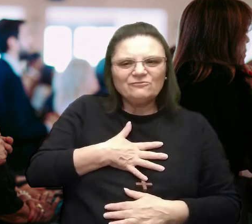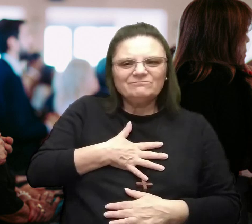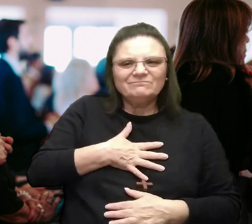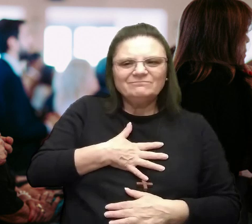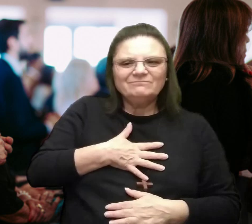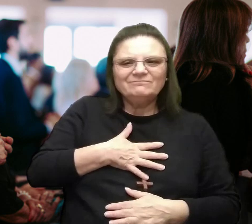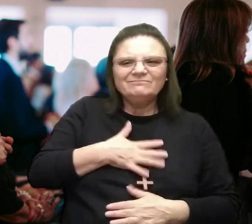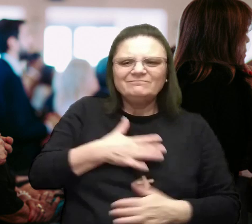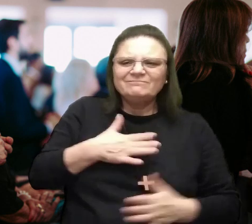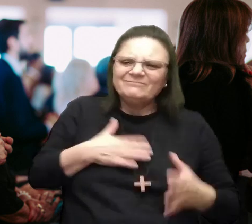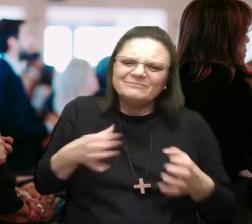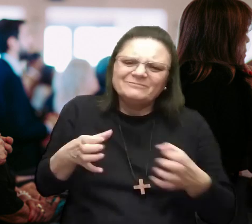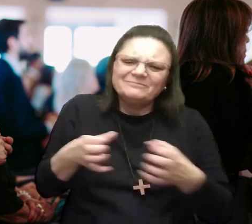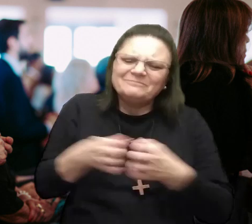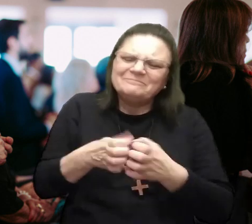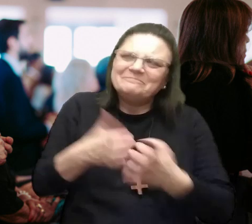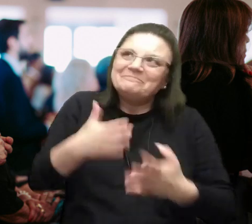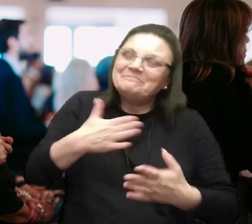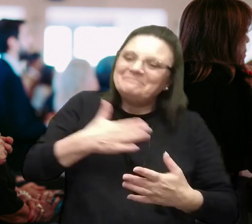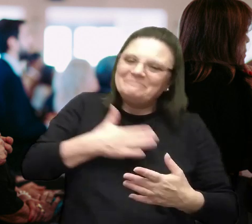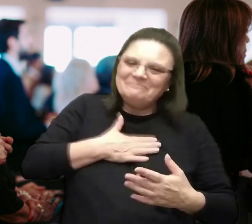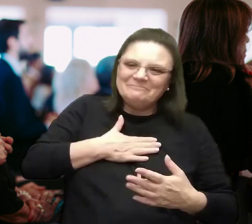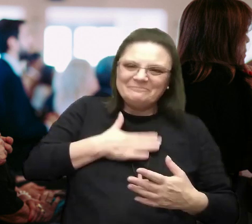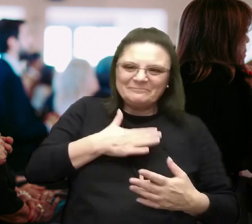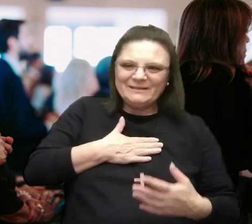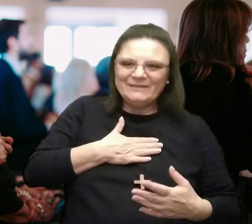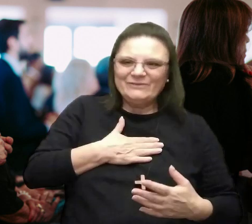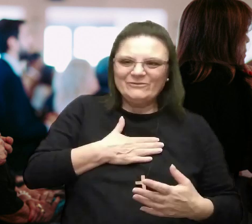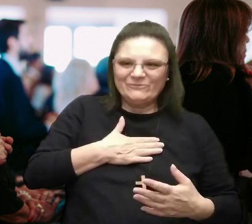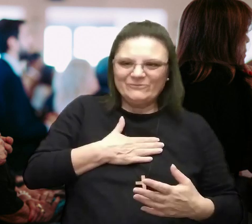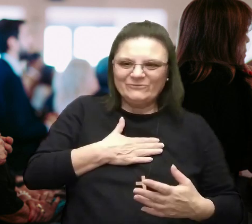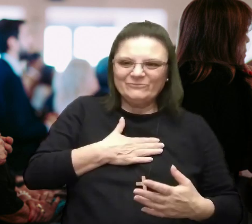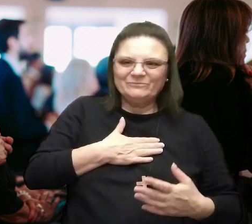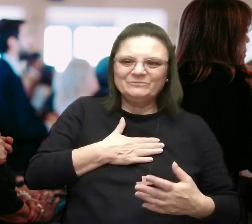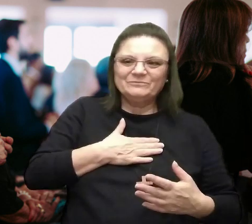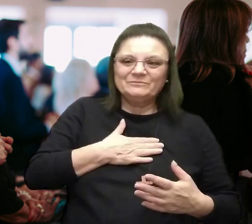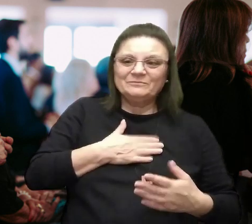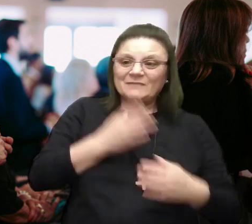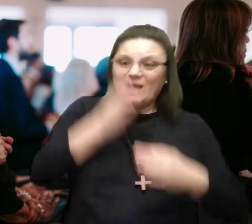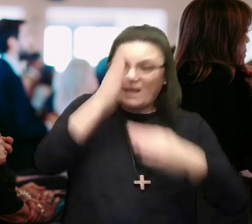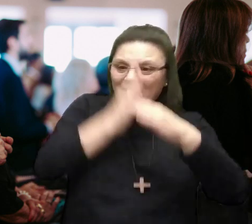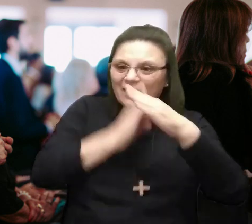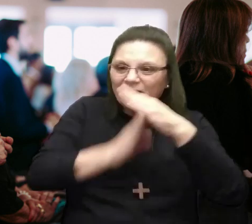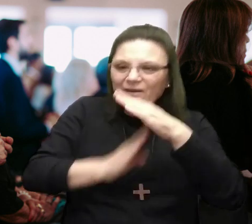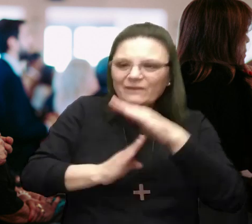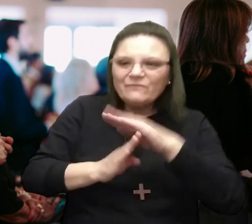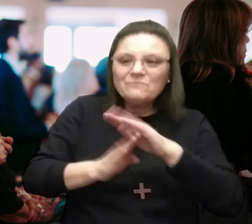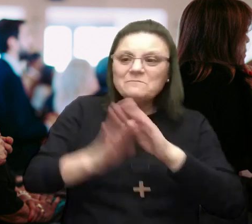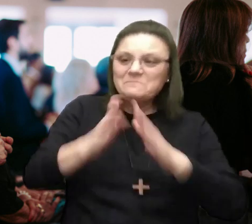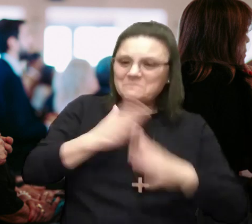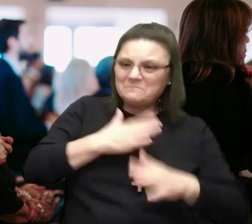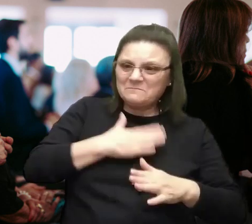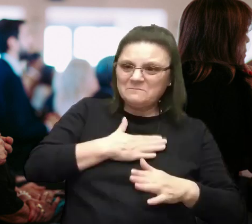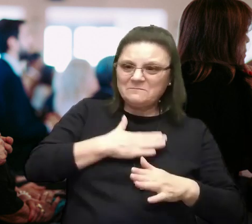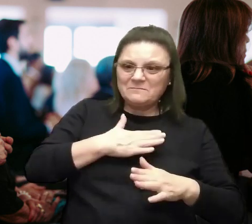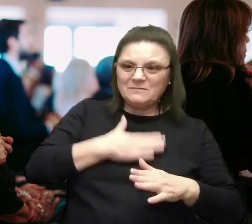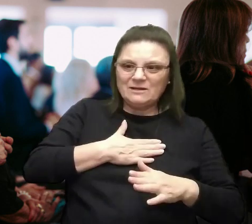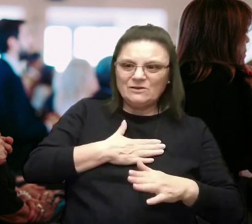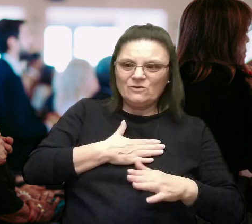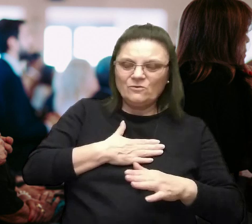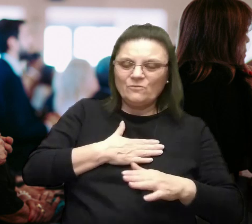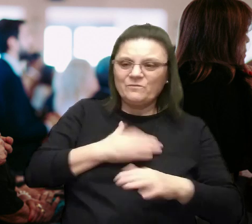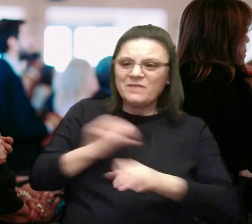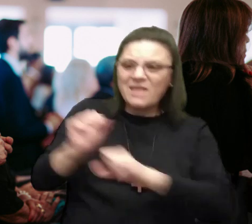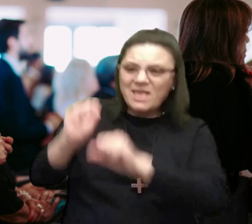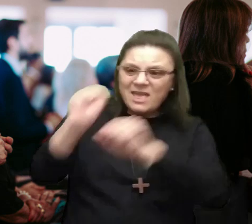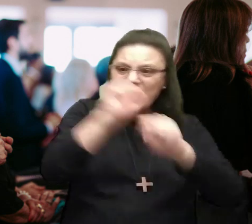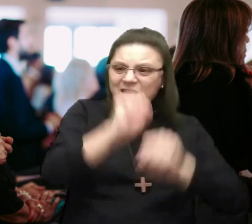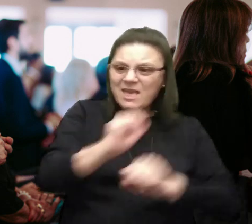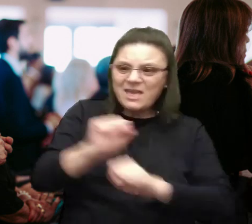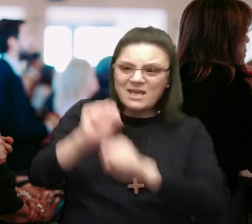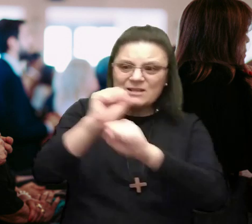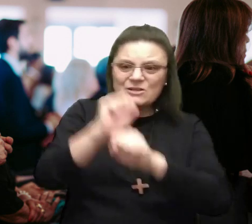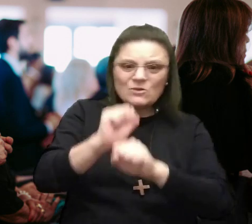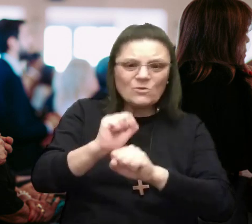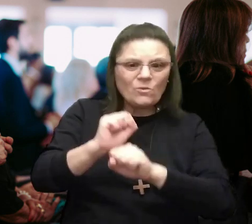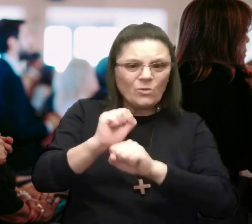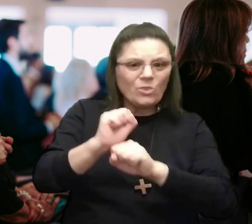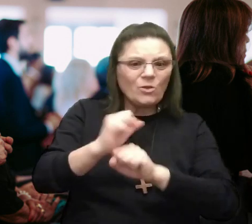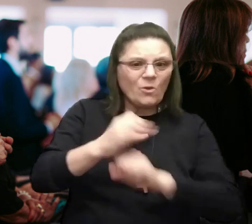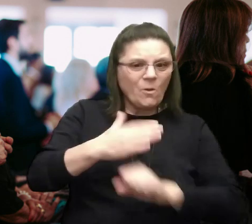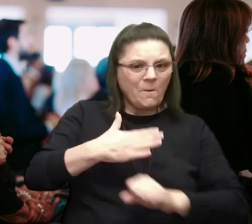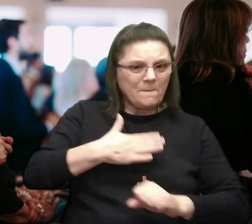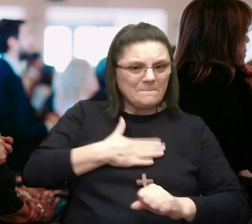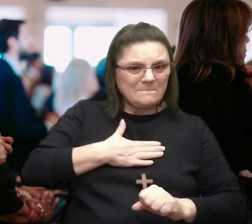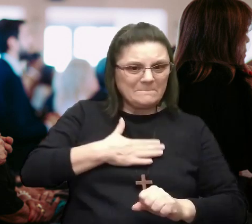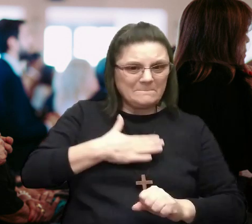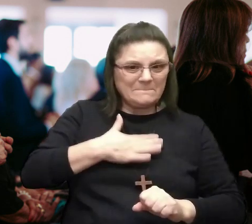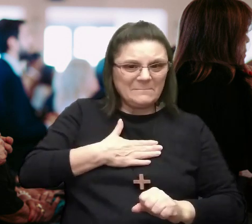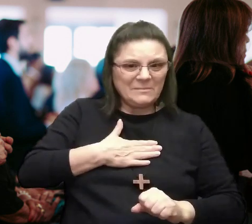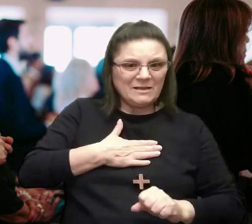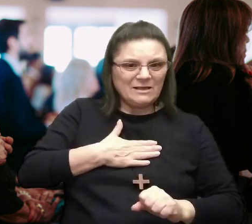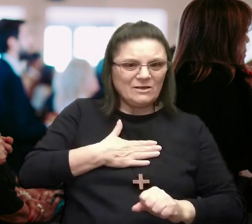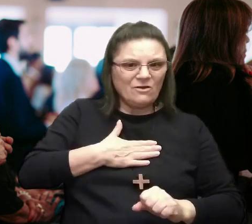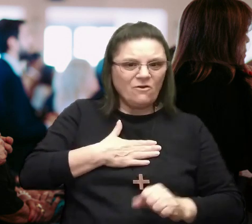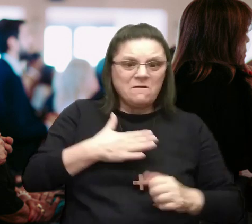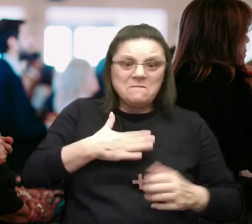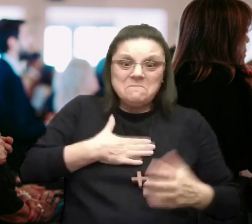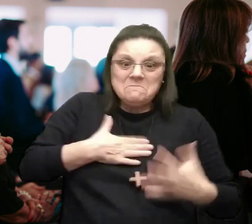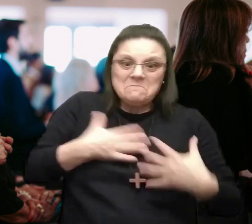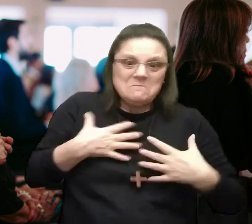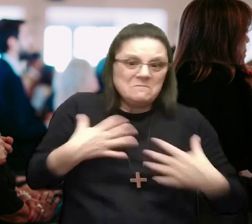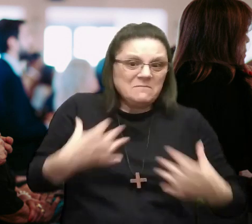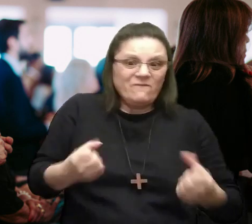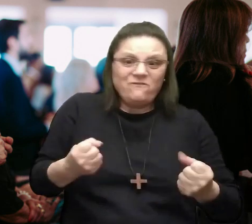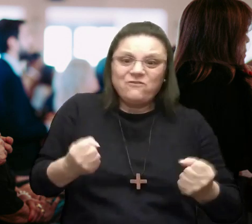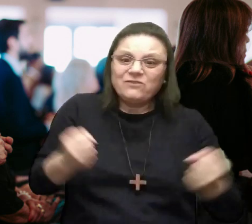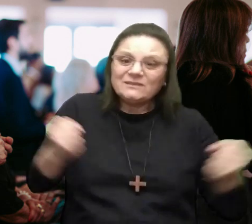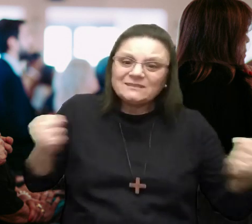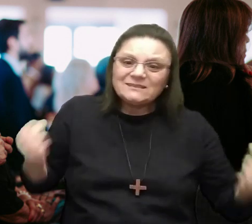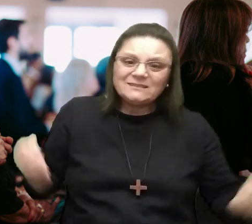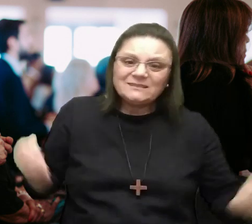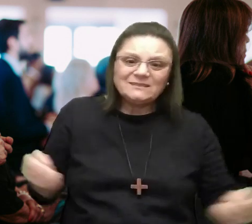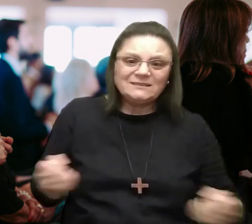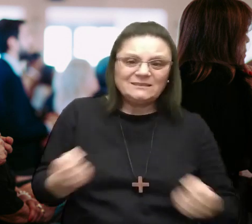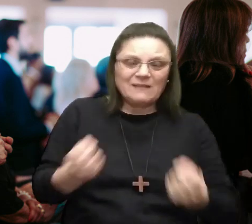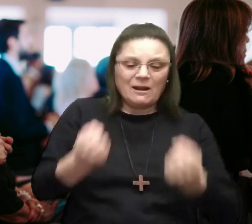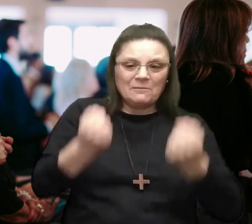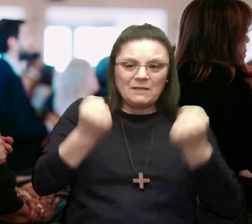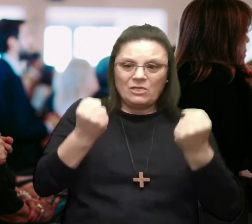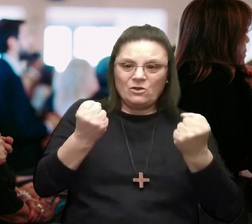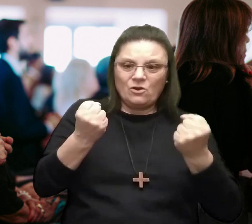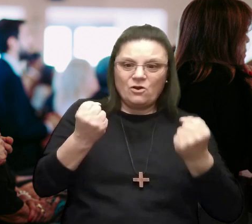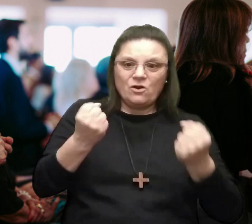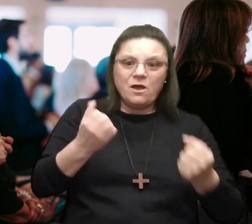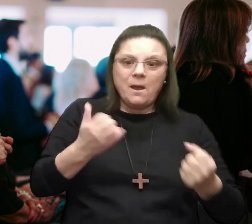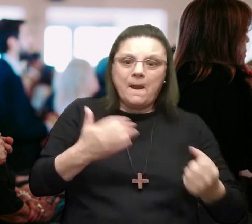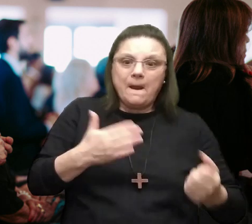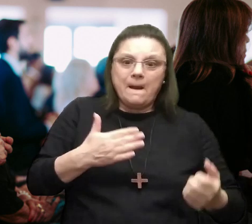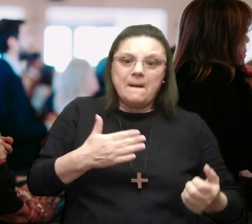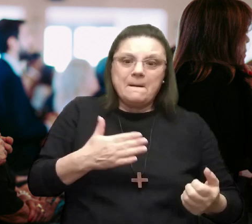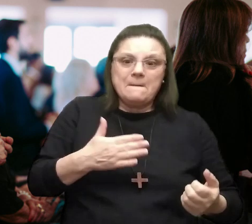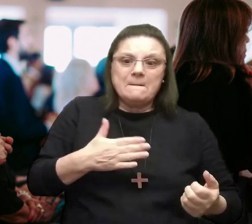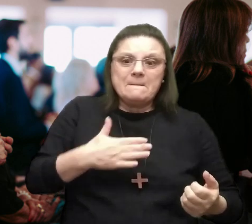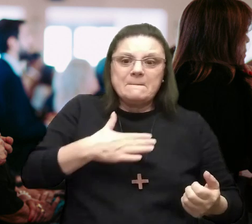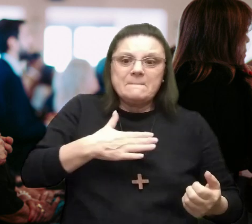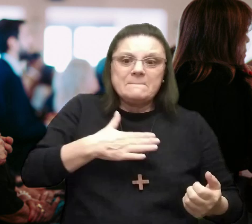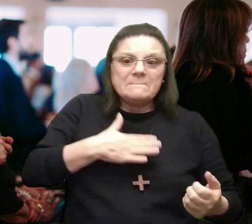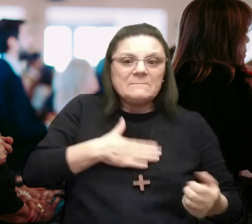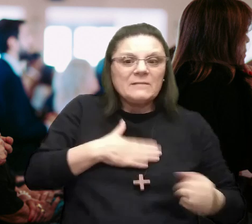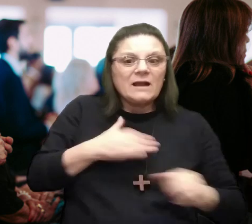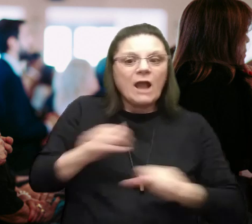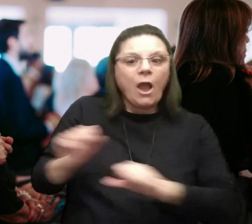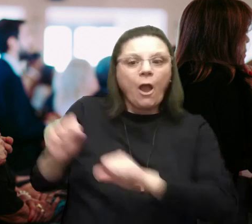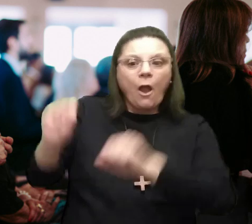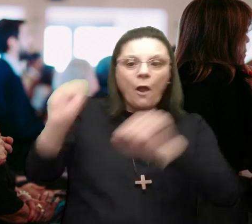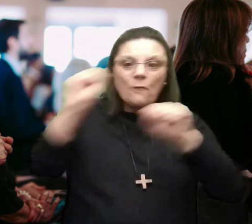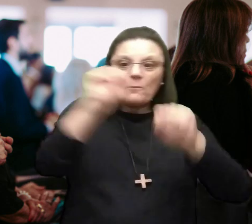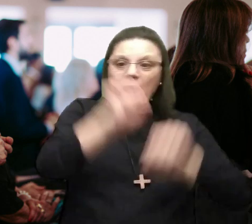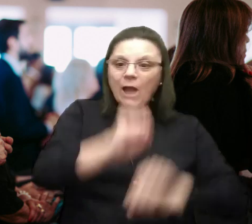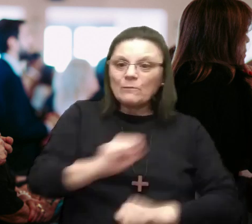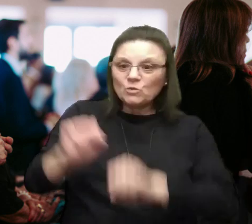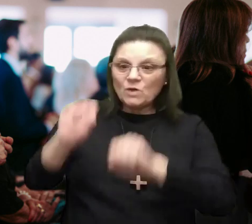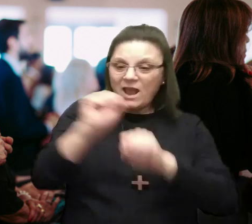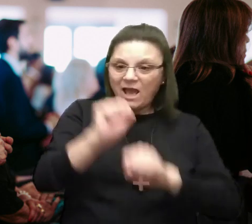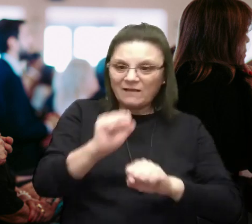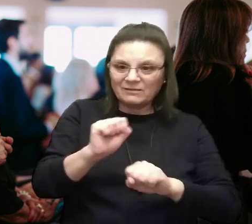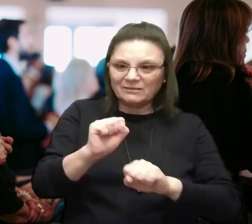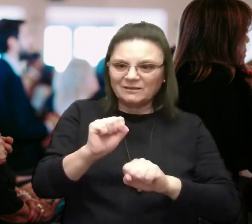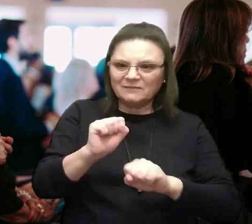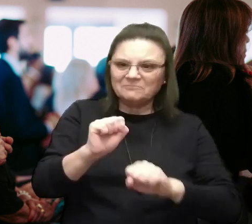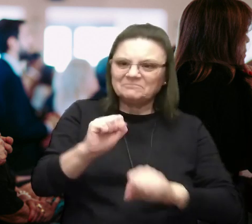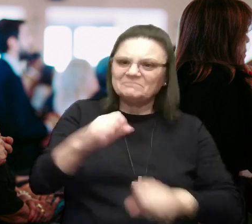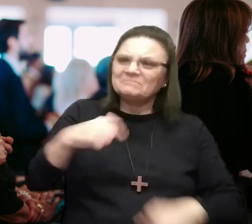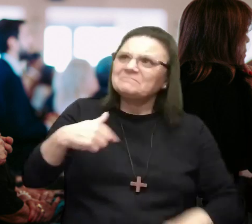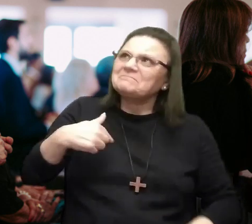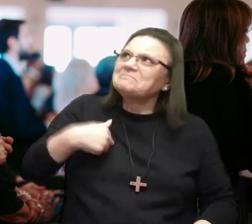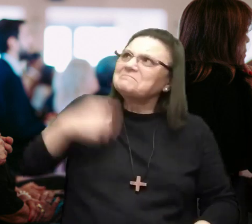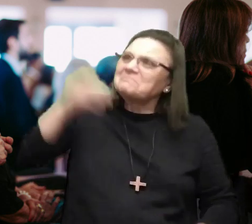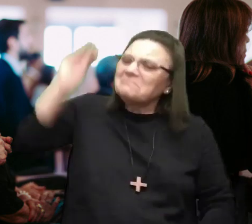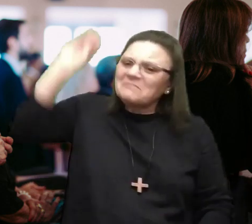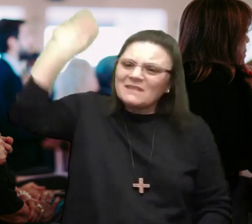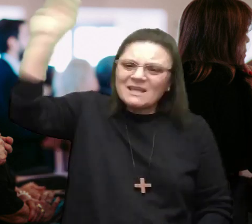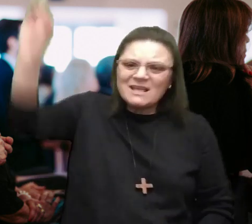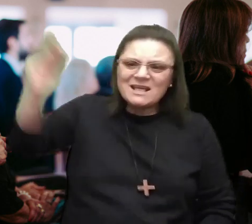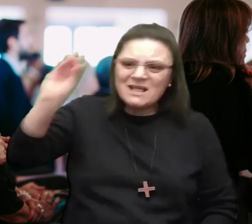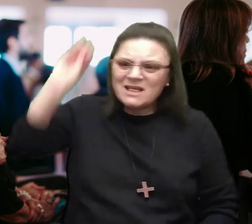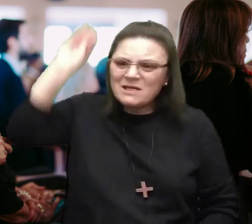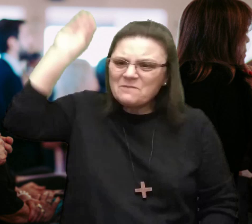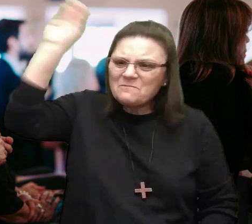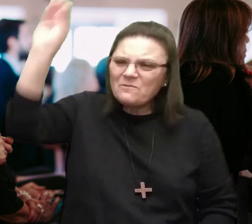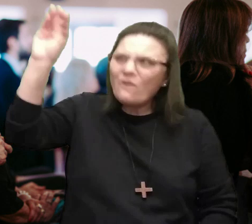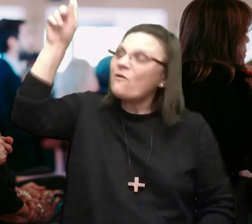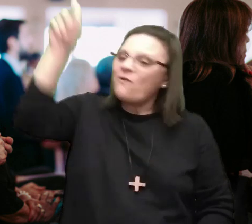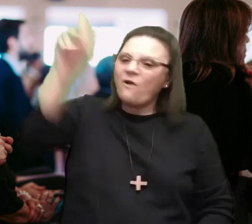Dios mío, peña mía, refugio mío, escudo mío, mi fuerza salvadora, mi baluarte.